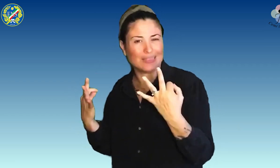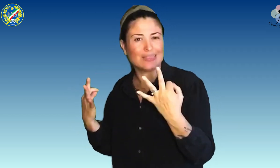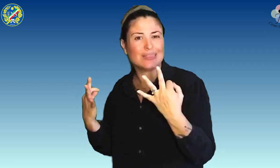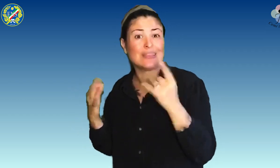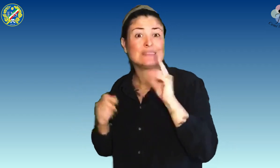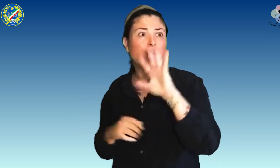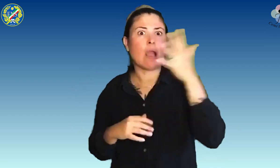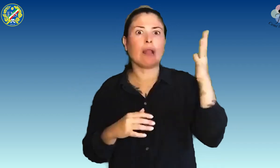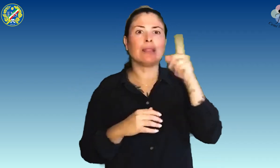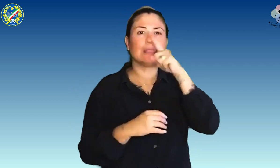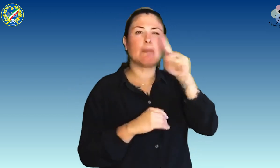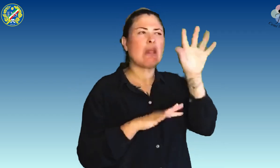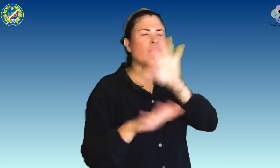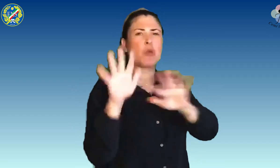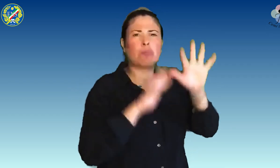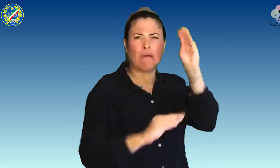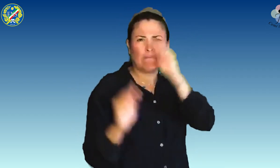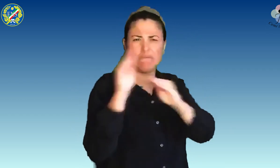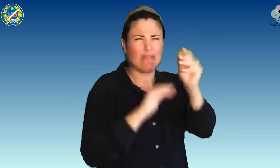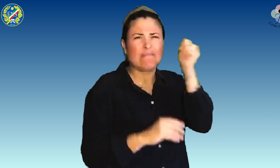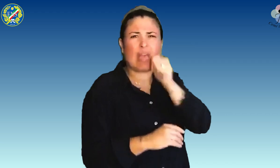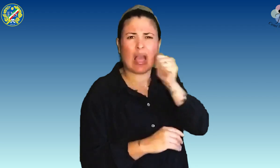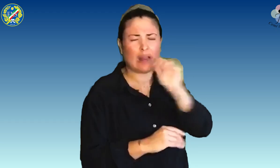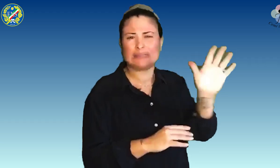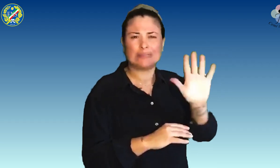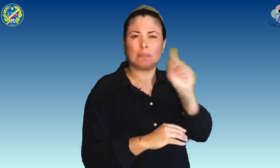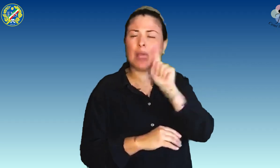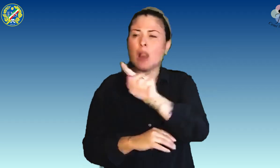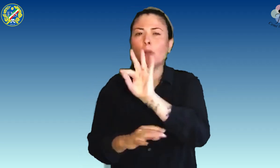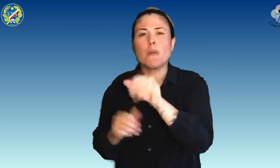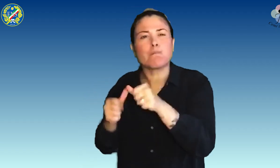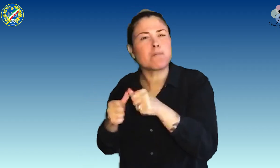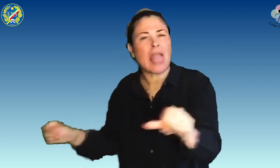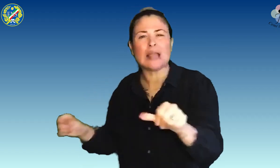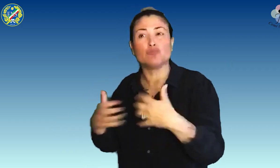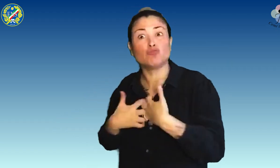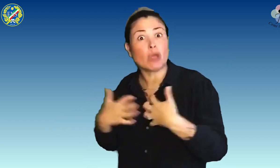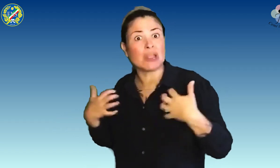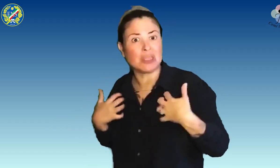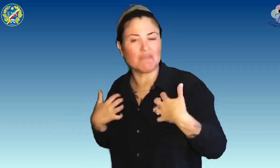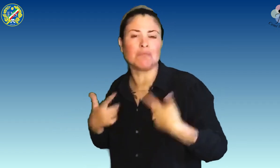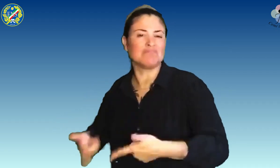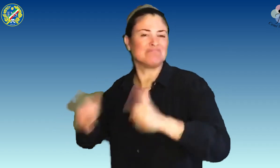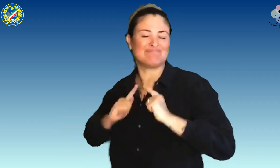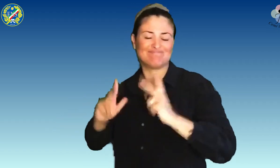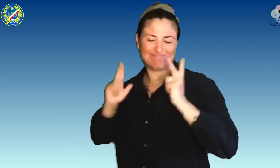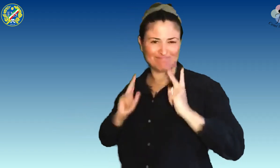non su false credenze e informazioni sbagliate.